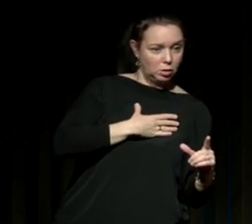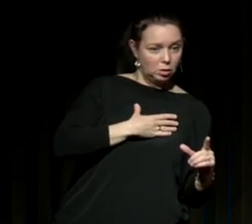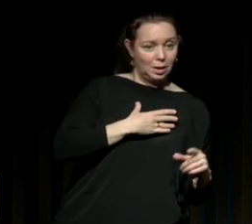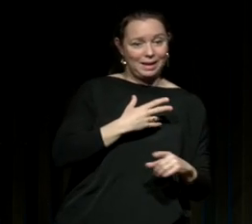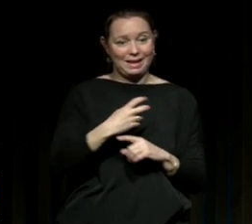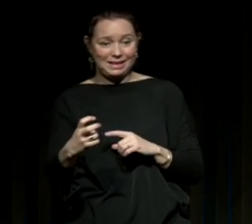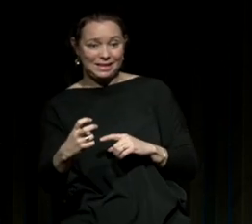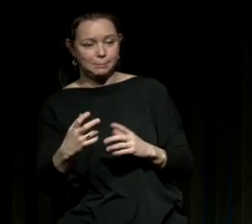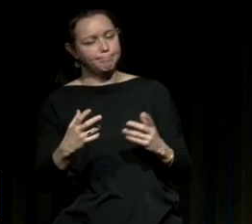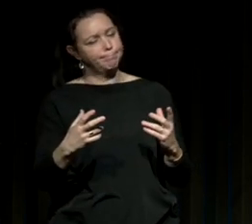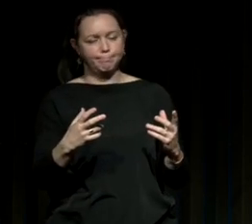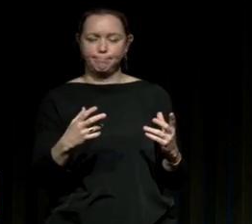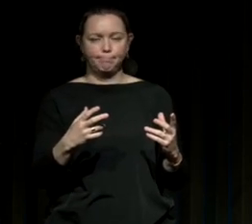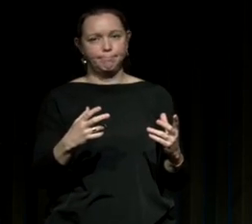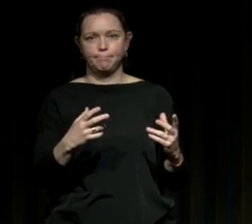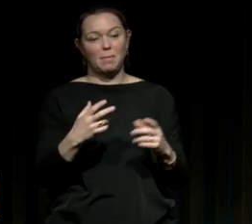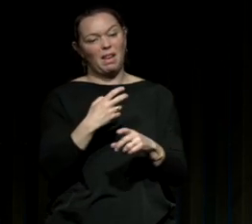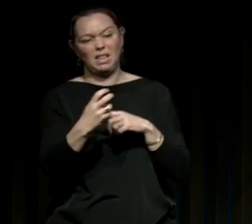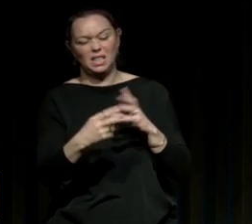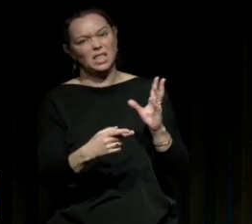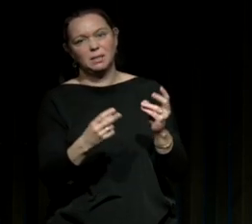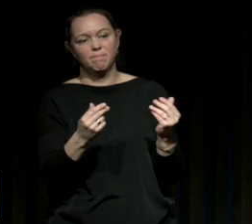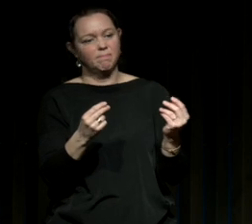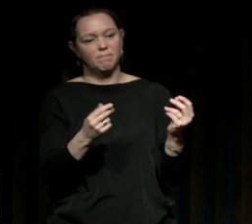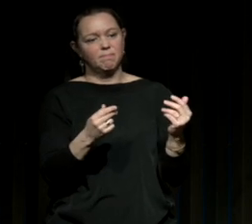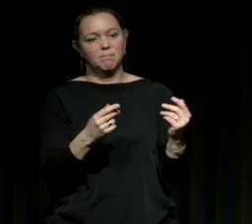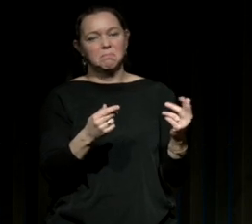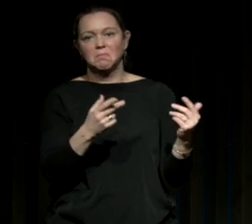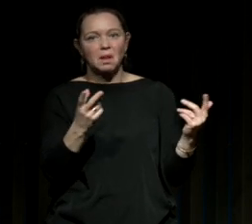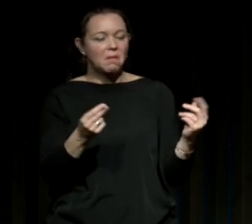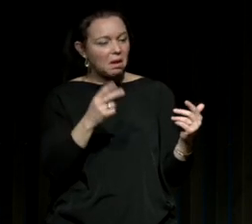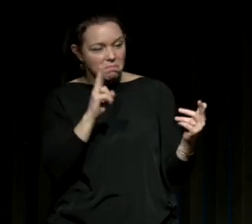tolérance plus exactement n'est pas réellement en faveur de l'utilisation du straight de ce